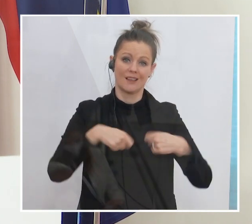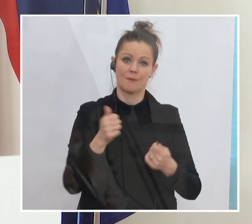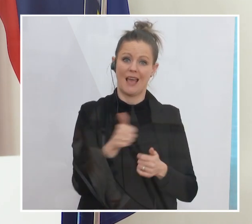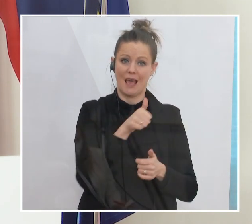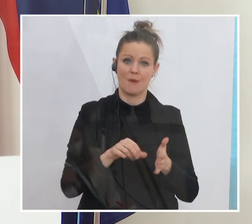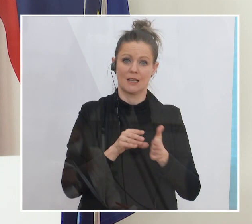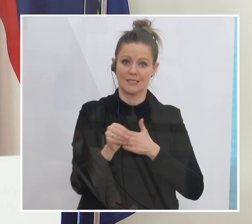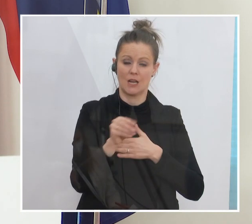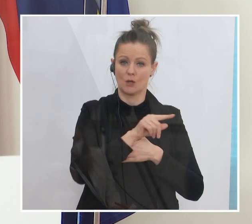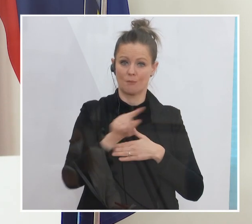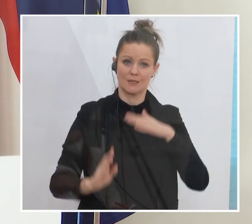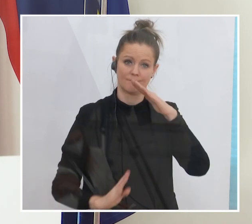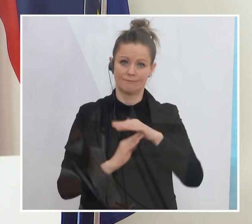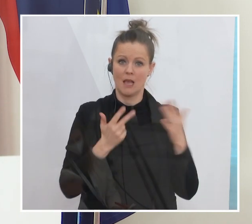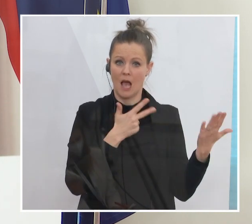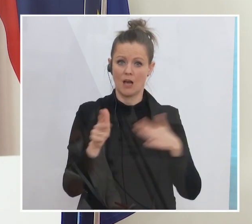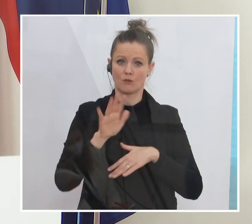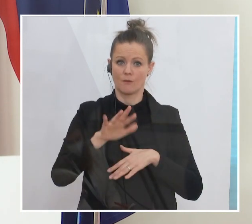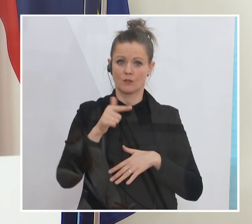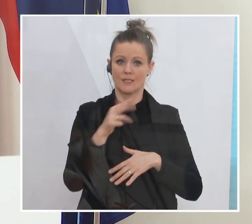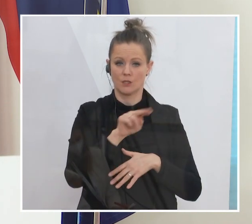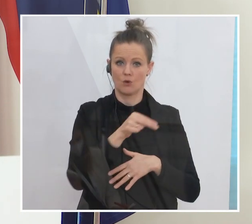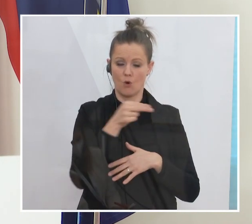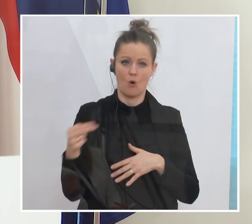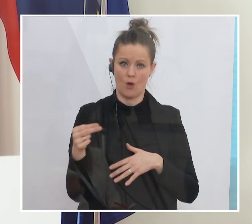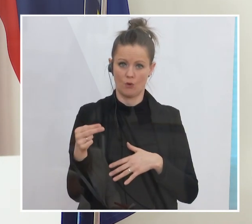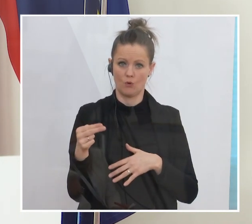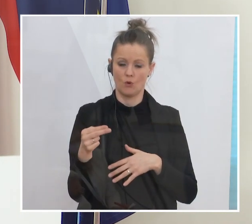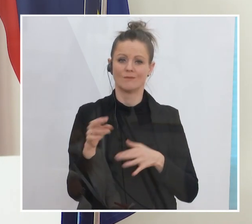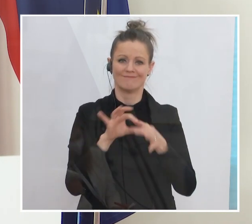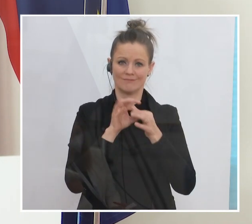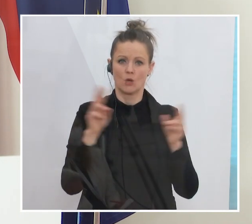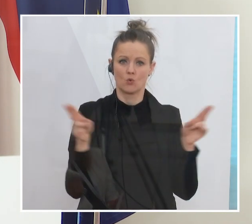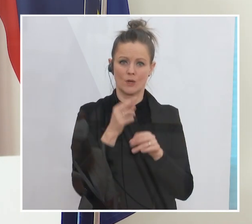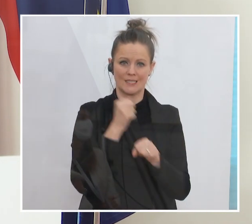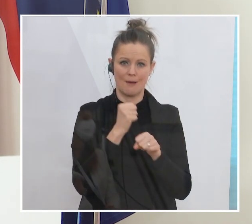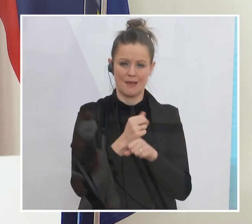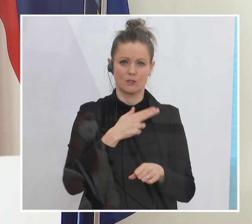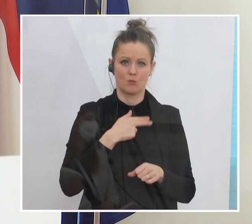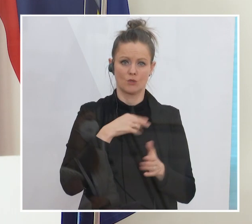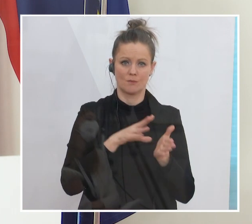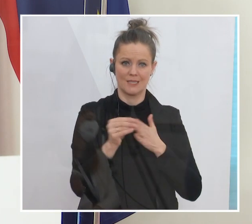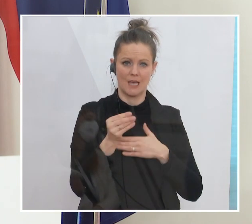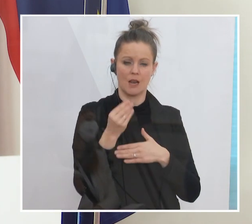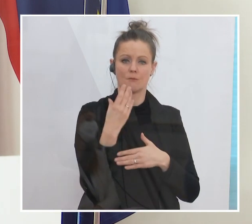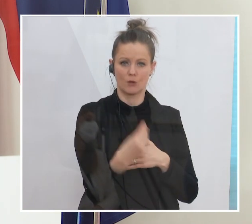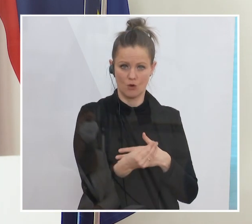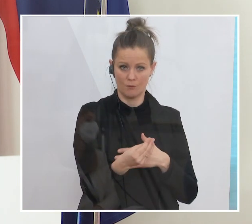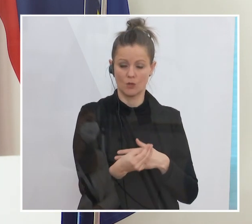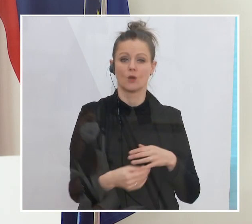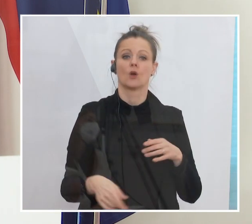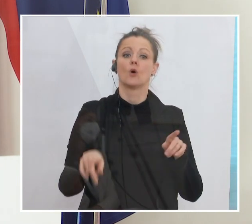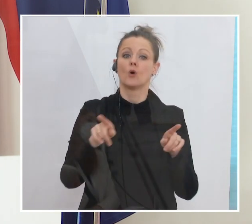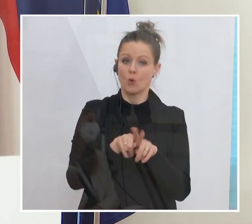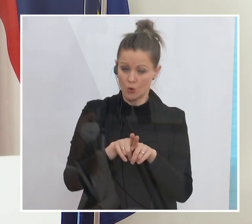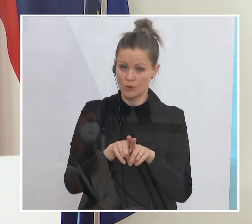von bis 825 € als Kurzarbeitsbonus auszahlen. Und darüber hinaus gibt es in den Bereichen,